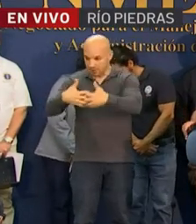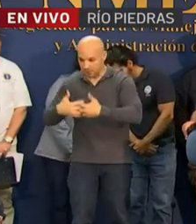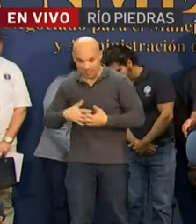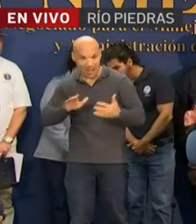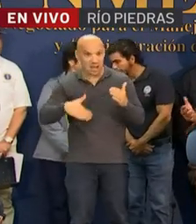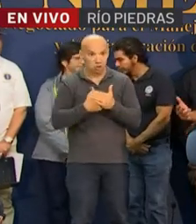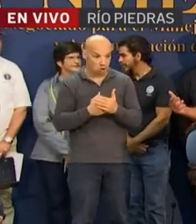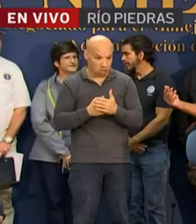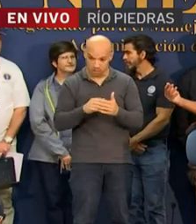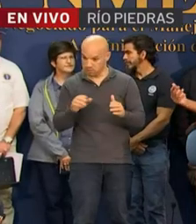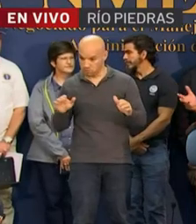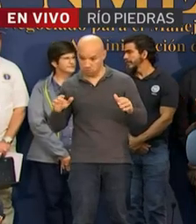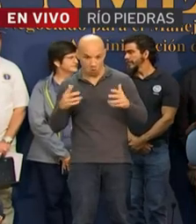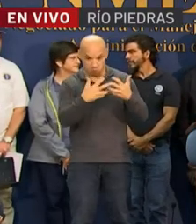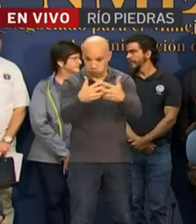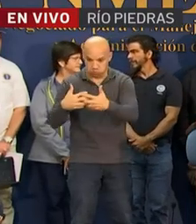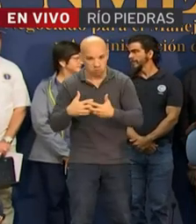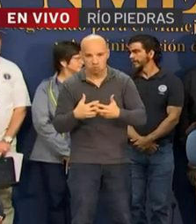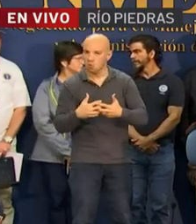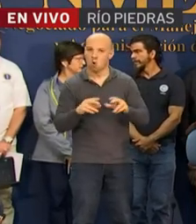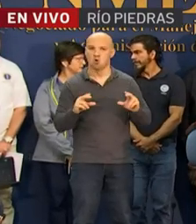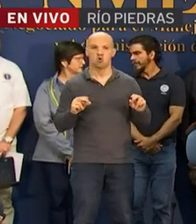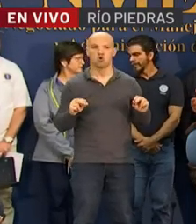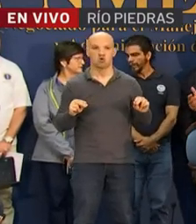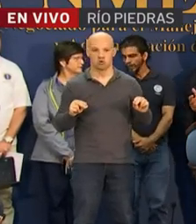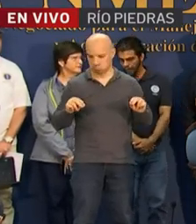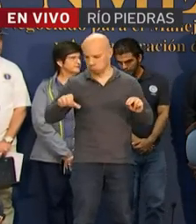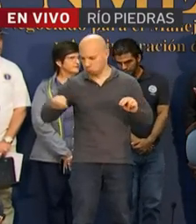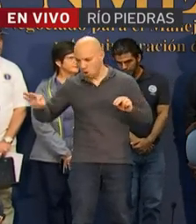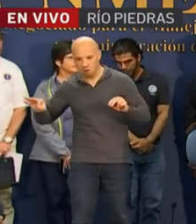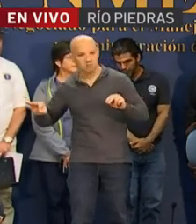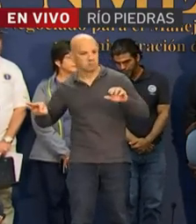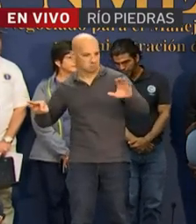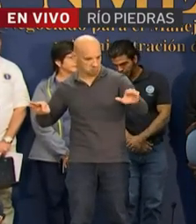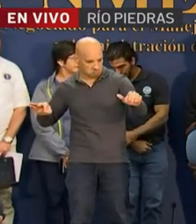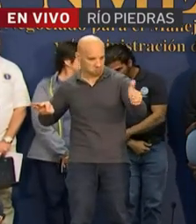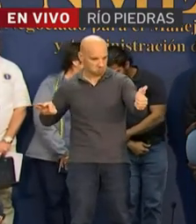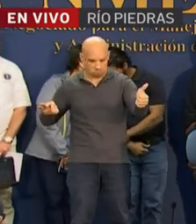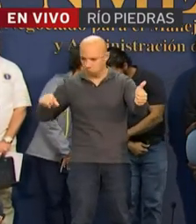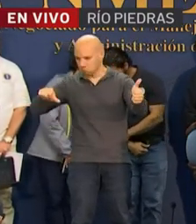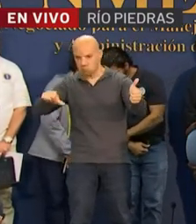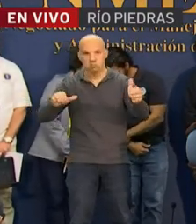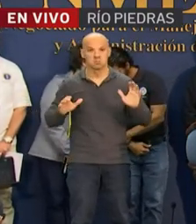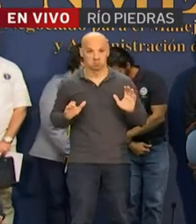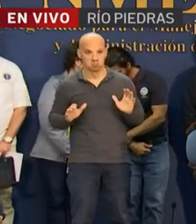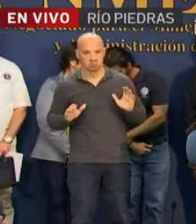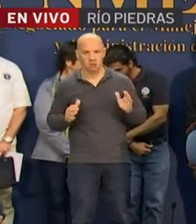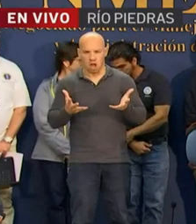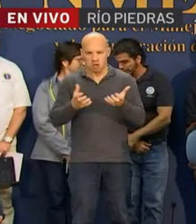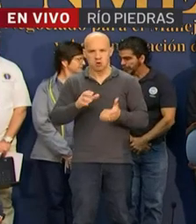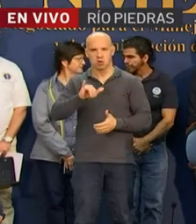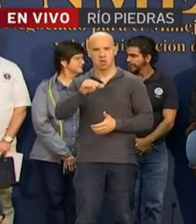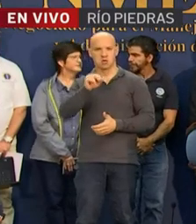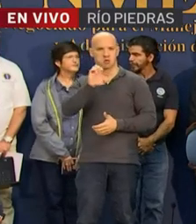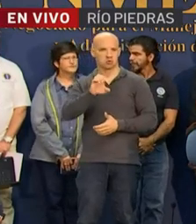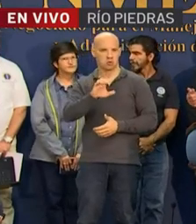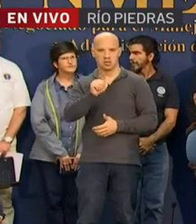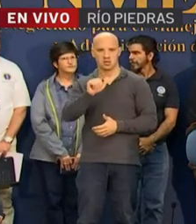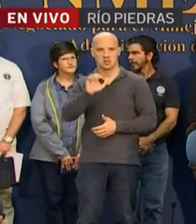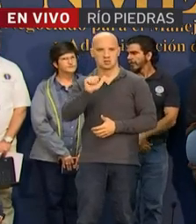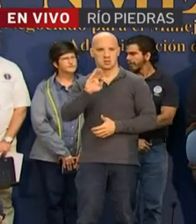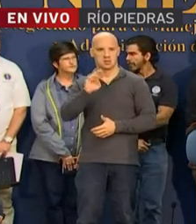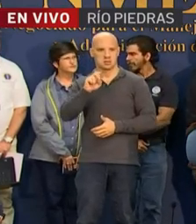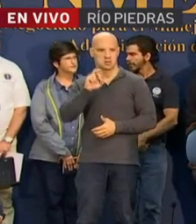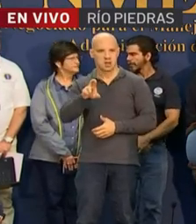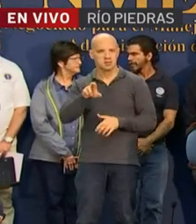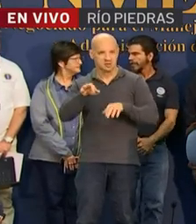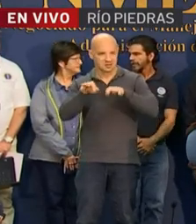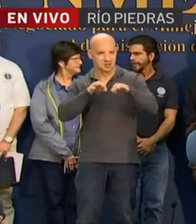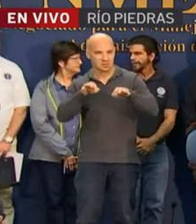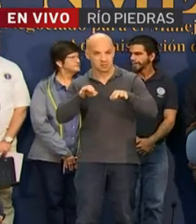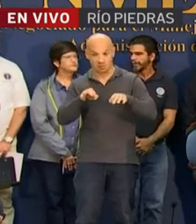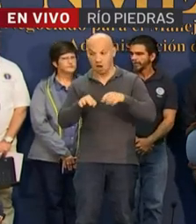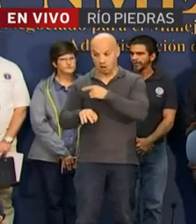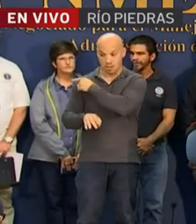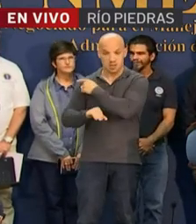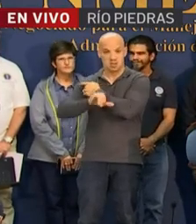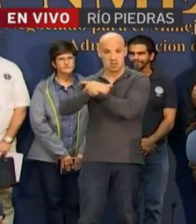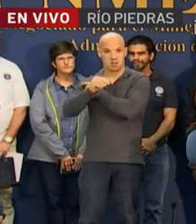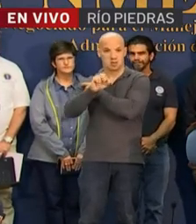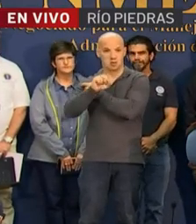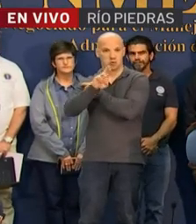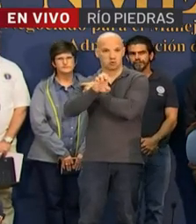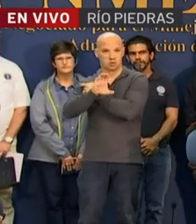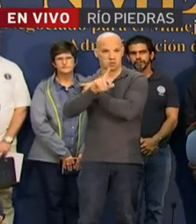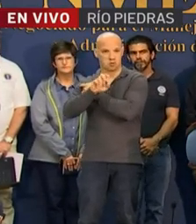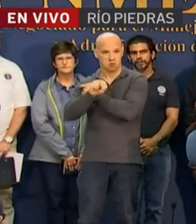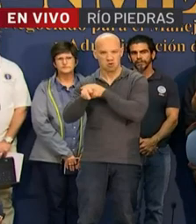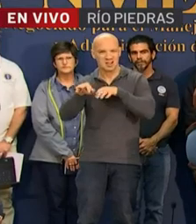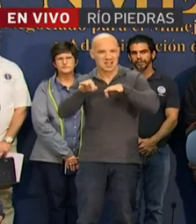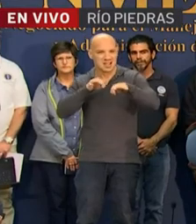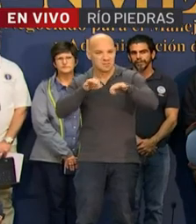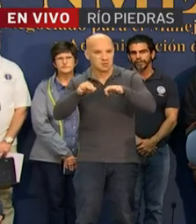BAJADO LA DEMANDA Y NO PUEDES